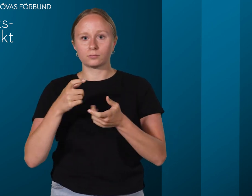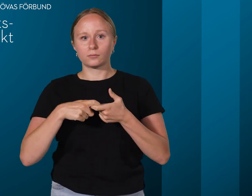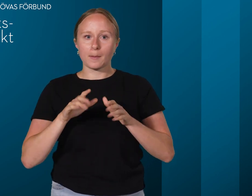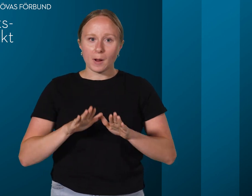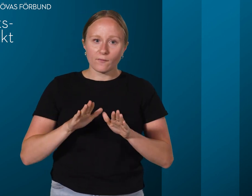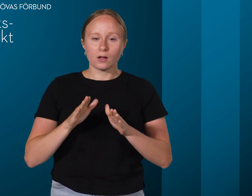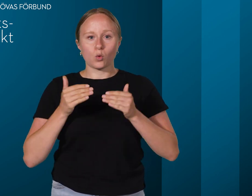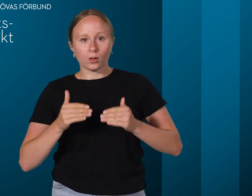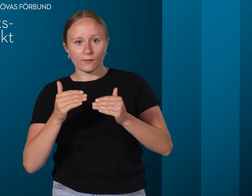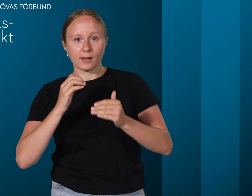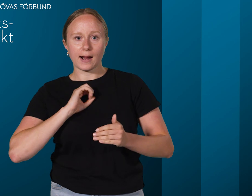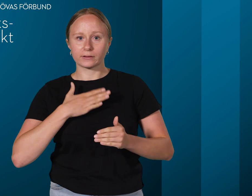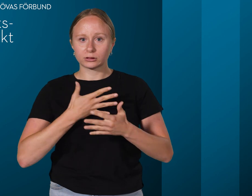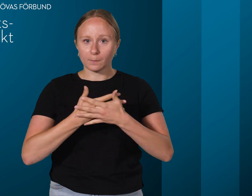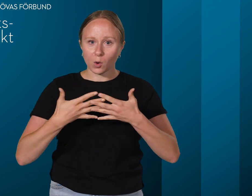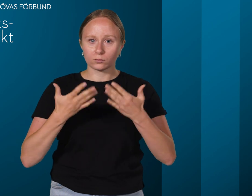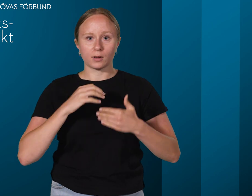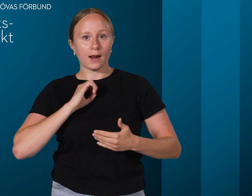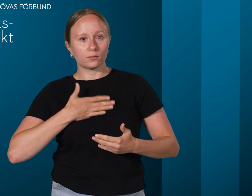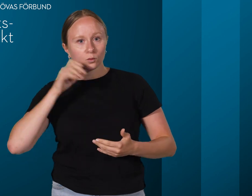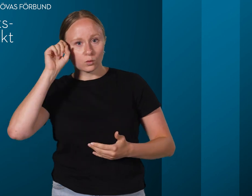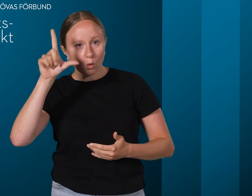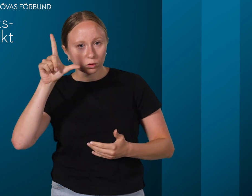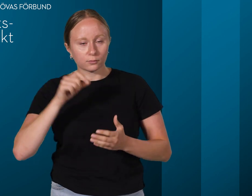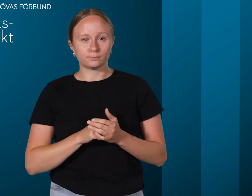att bevara och utveckla sitt eget språk och sin egen kultur.